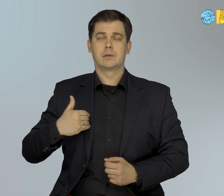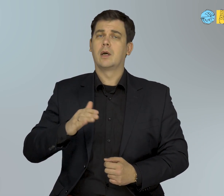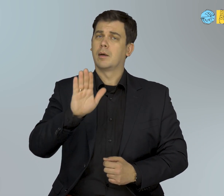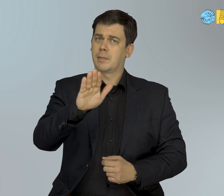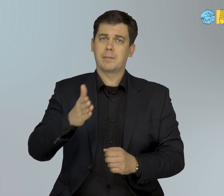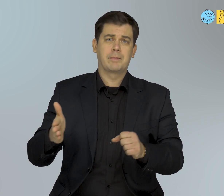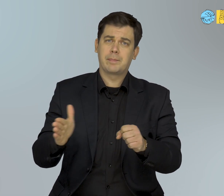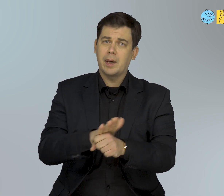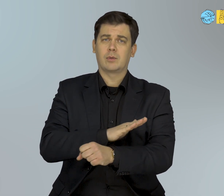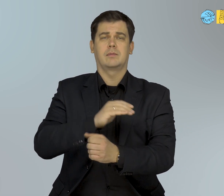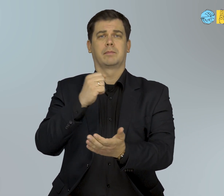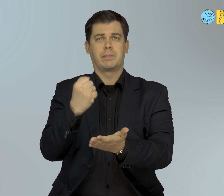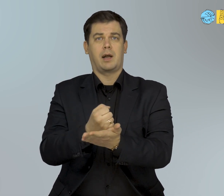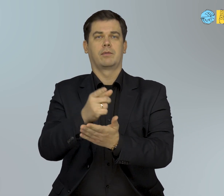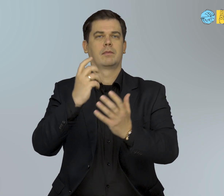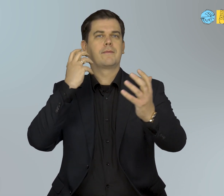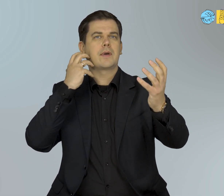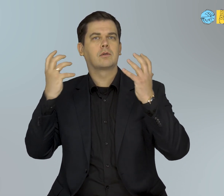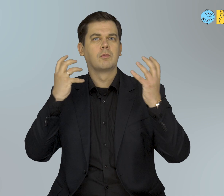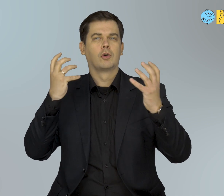i macie prawo do pełnego dostępu do wiadomości